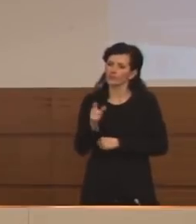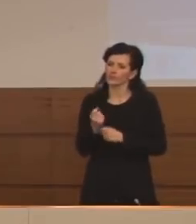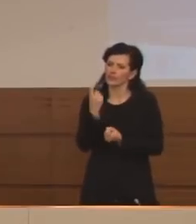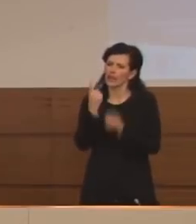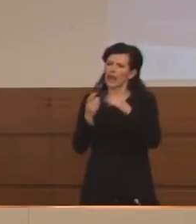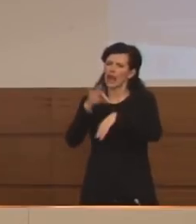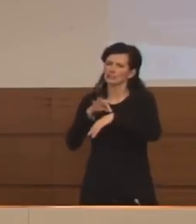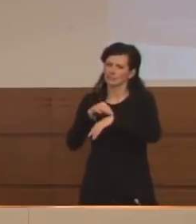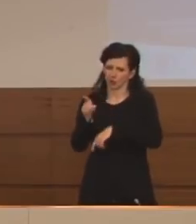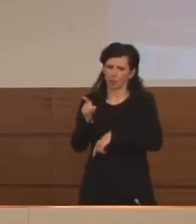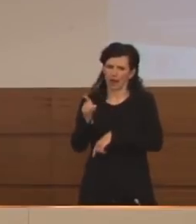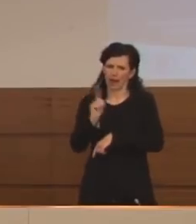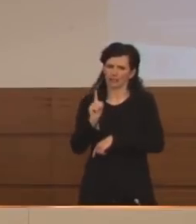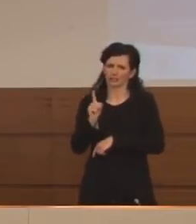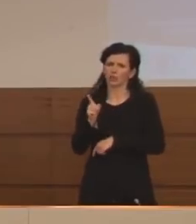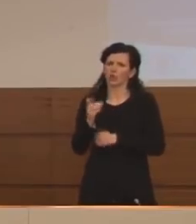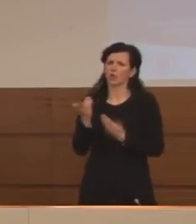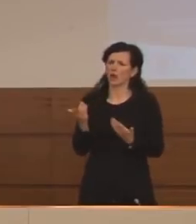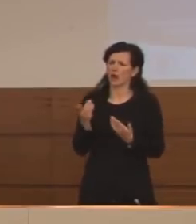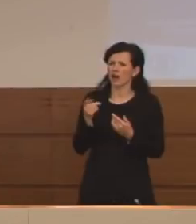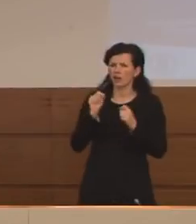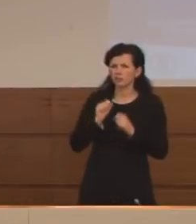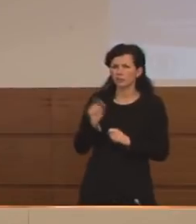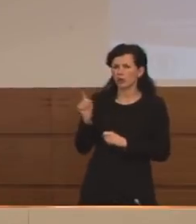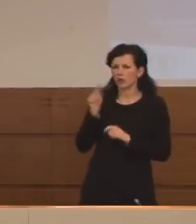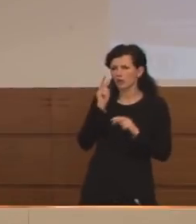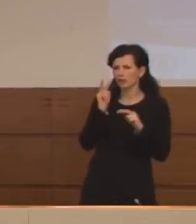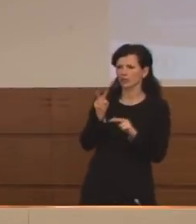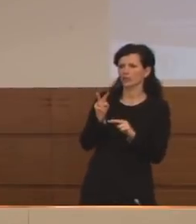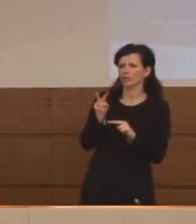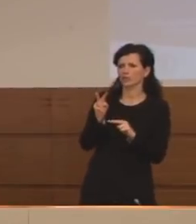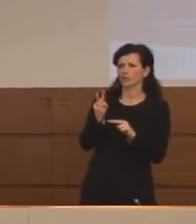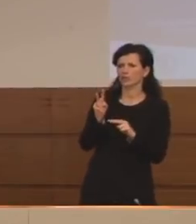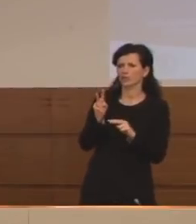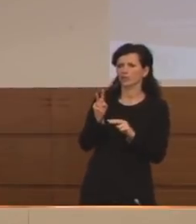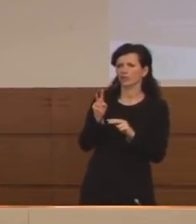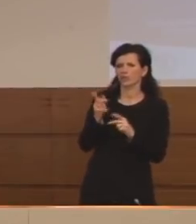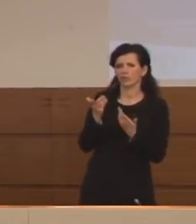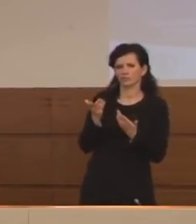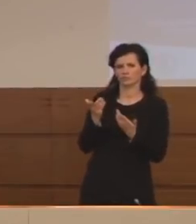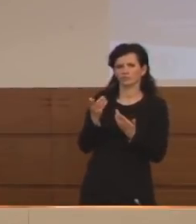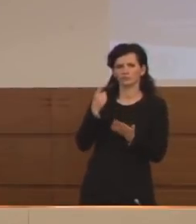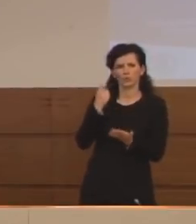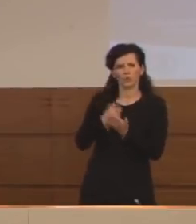Capisco che non è bello mai da parte di nessuno, soprattutto nel campo dell'OMS,